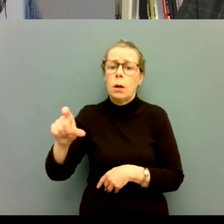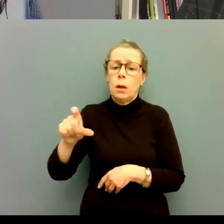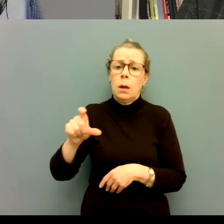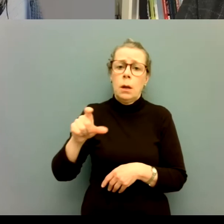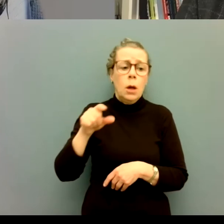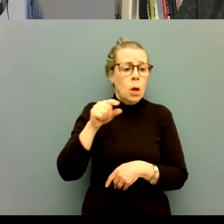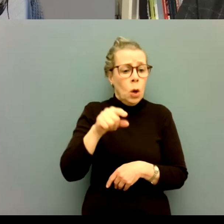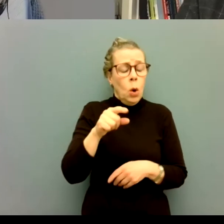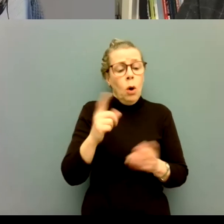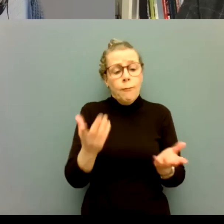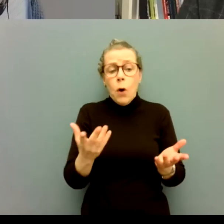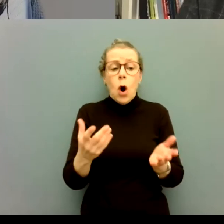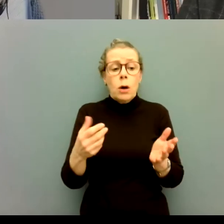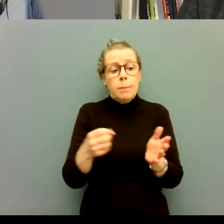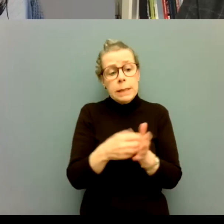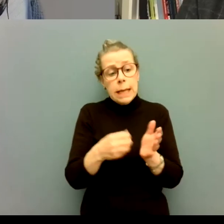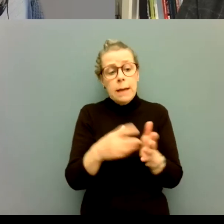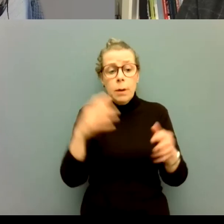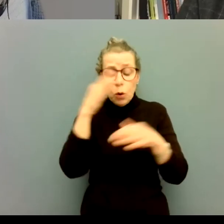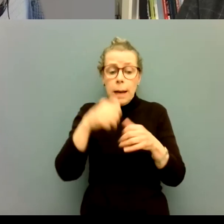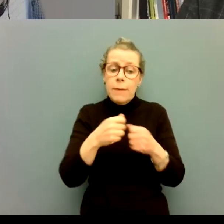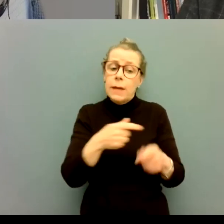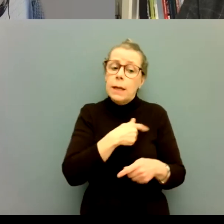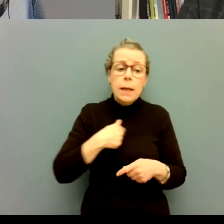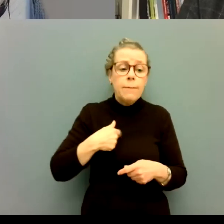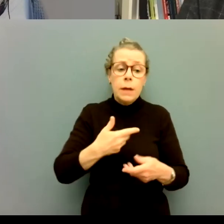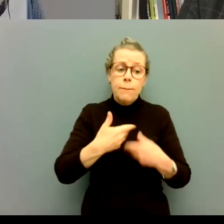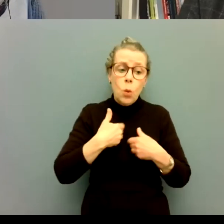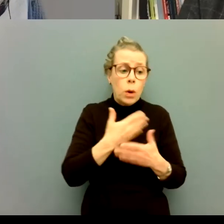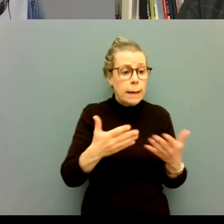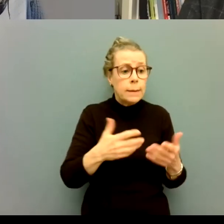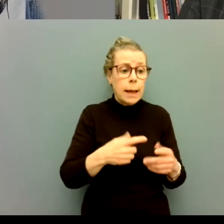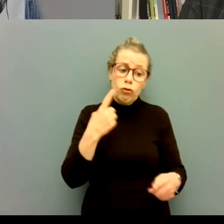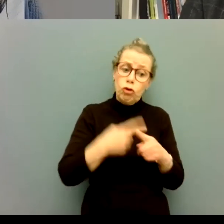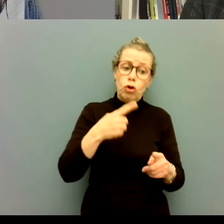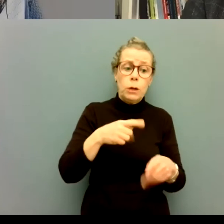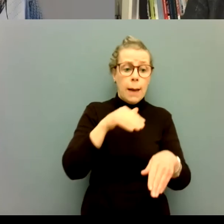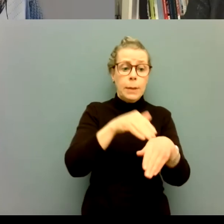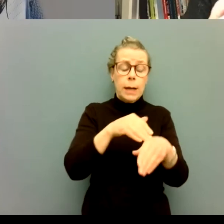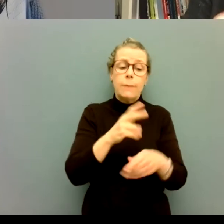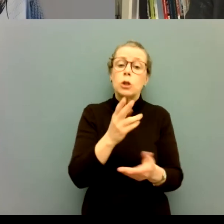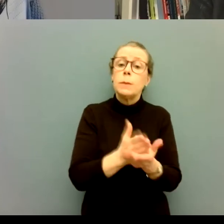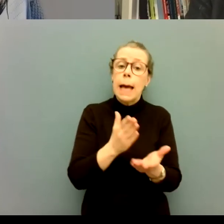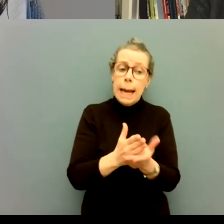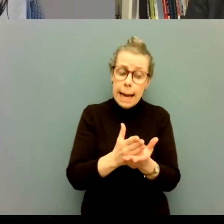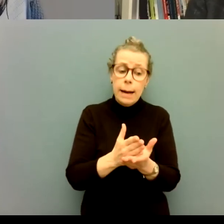Därifrån hör man att de inte får besked från Arbetsförmedlingen, om vad-